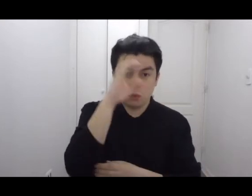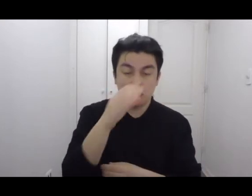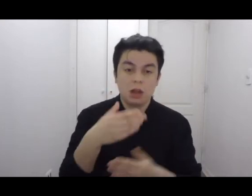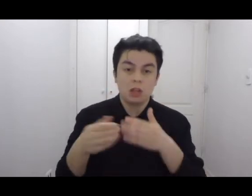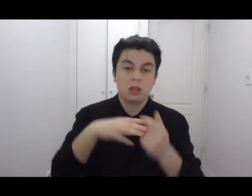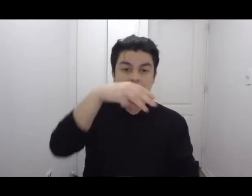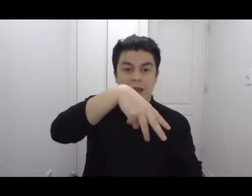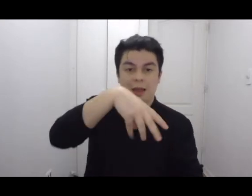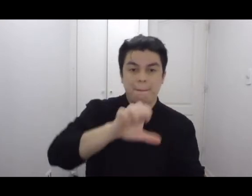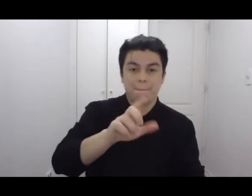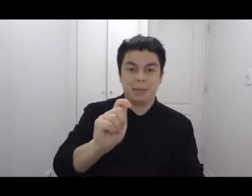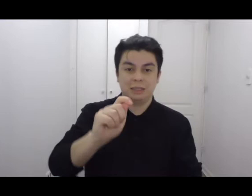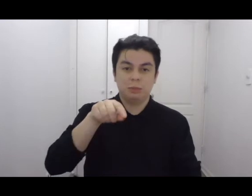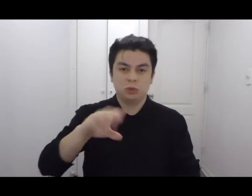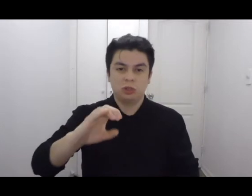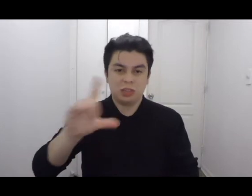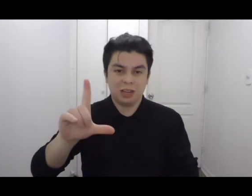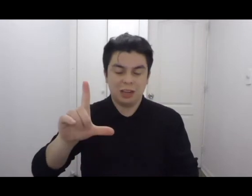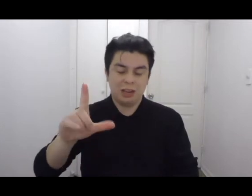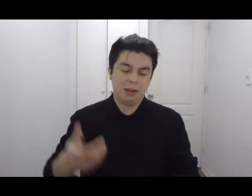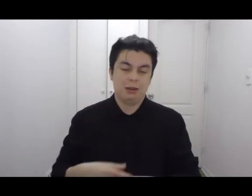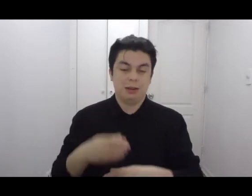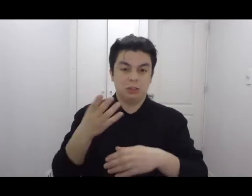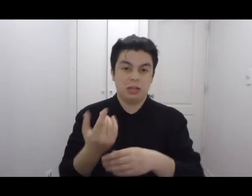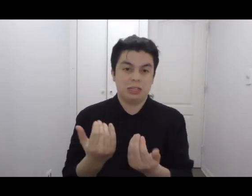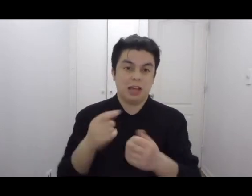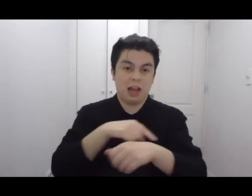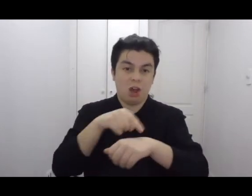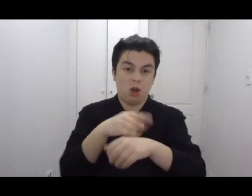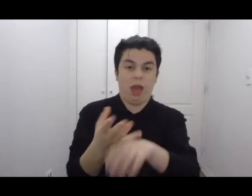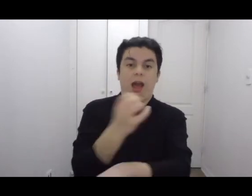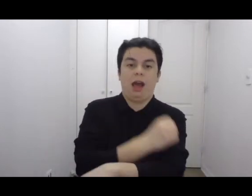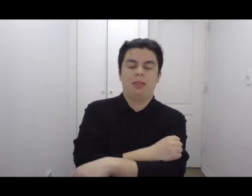pedir ahora con harta anticipación porque está como copada, o van al capítulo 1 de